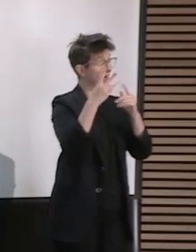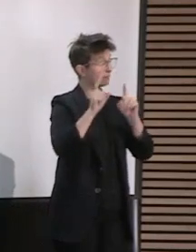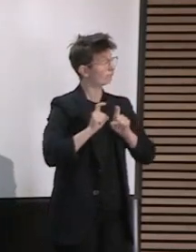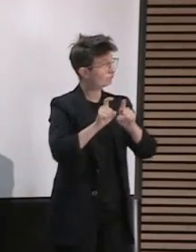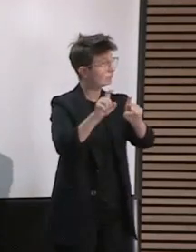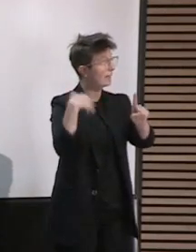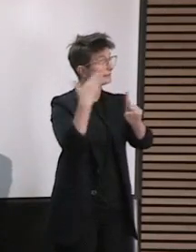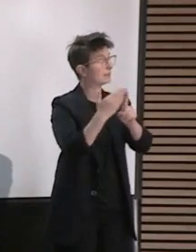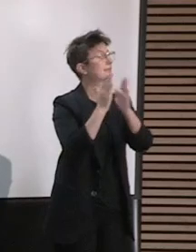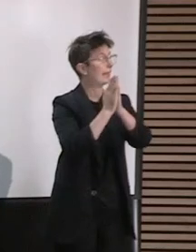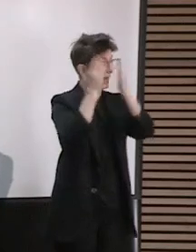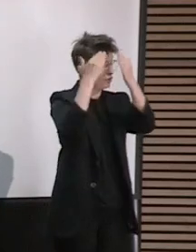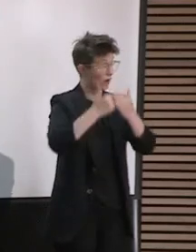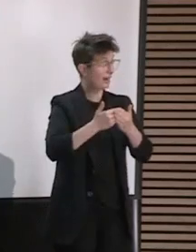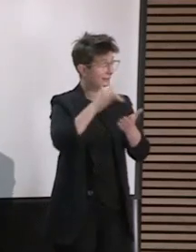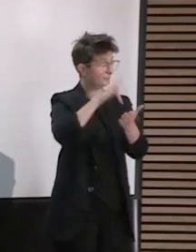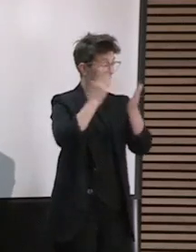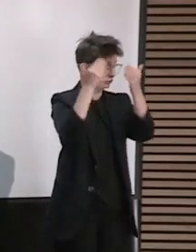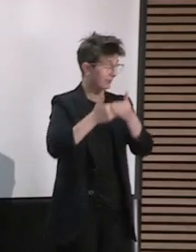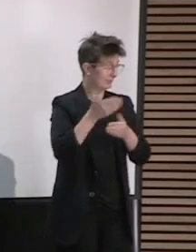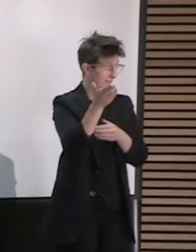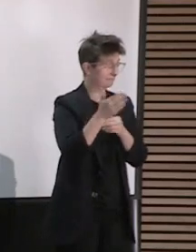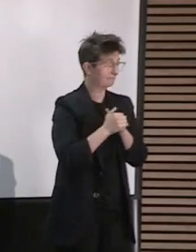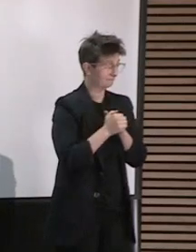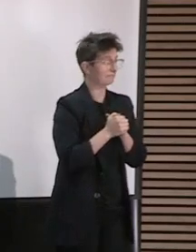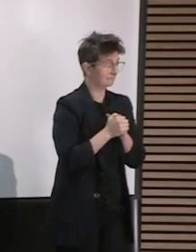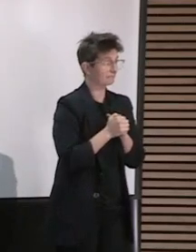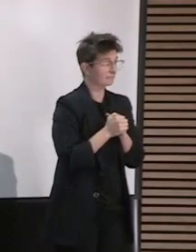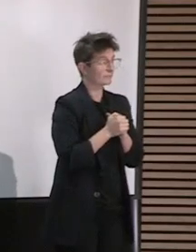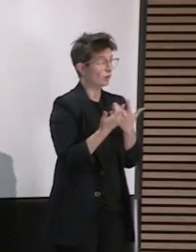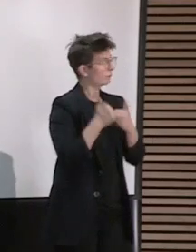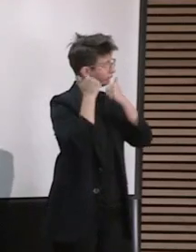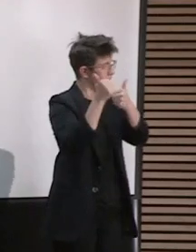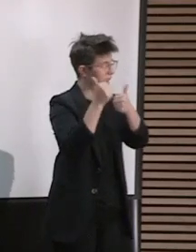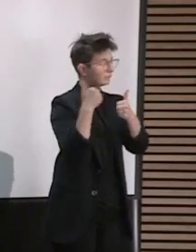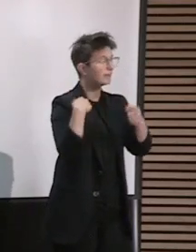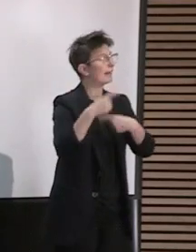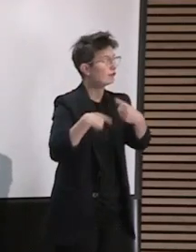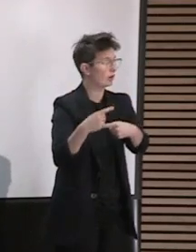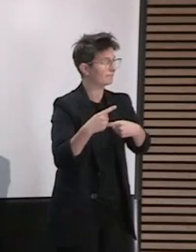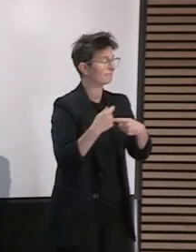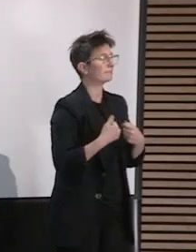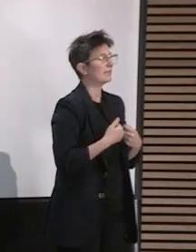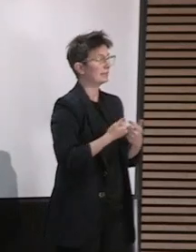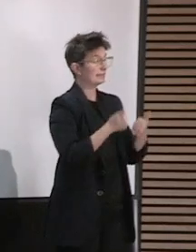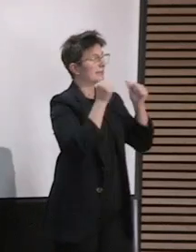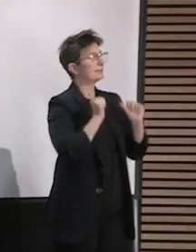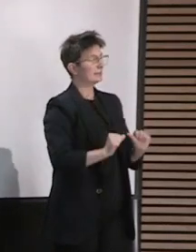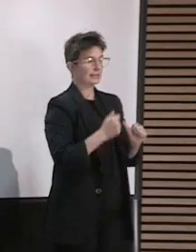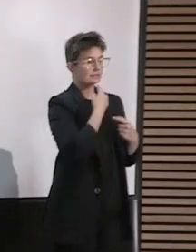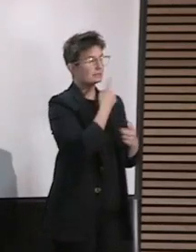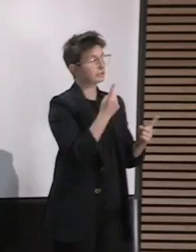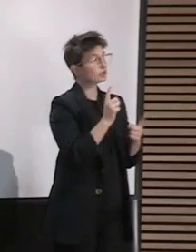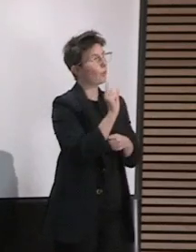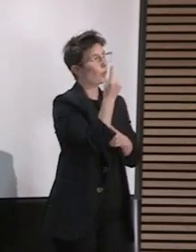whakaaro. Kei te whakamahara